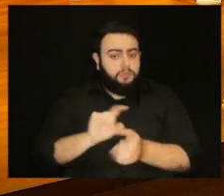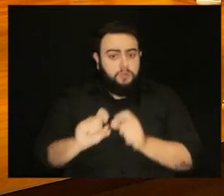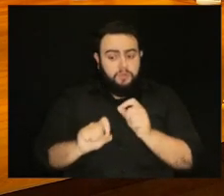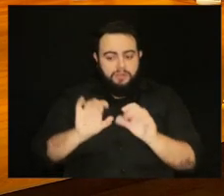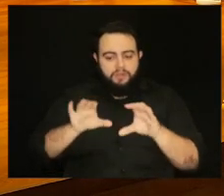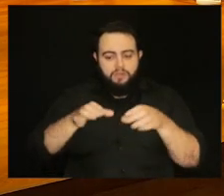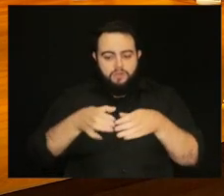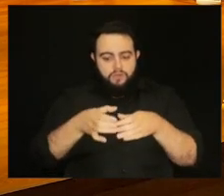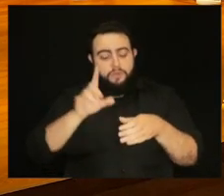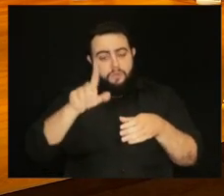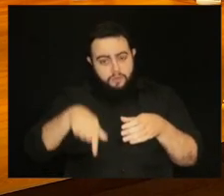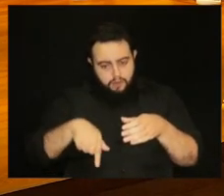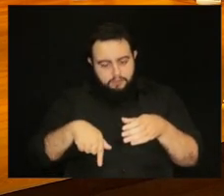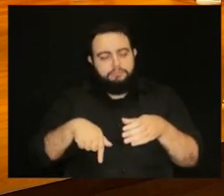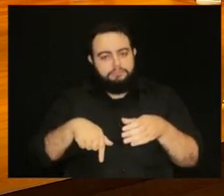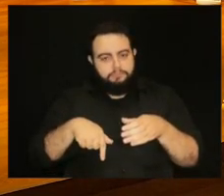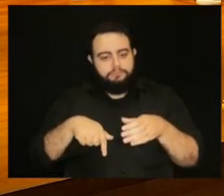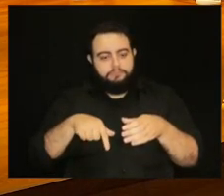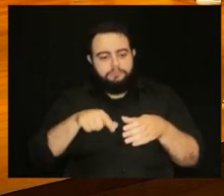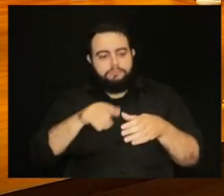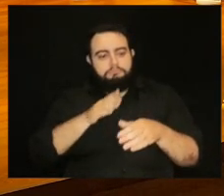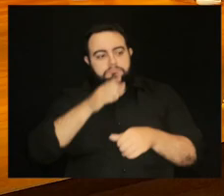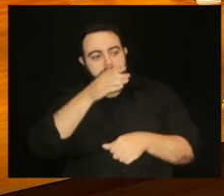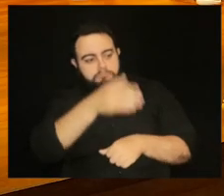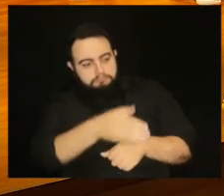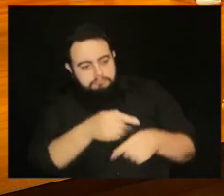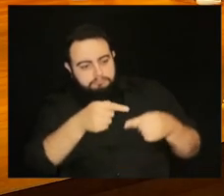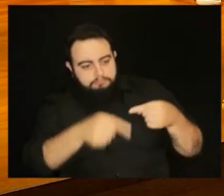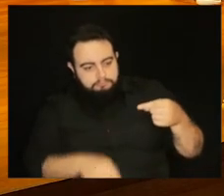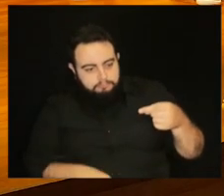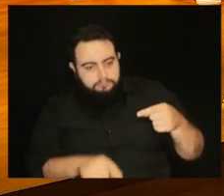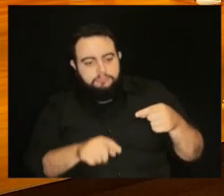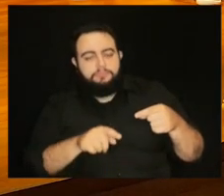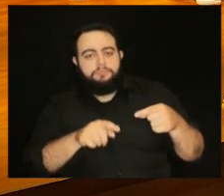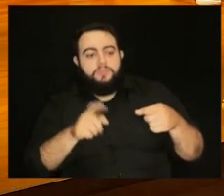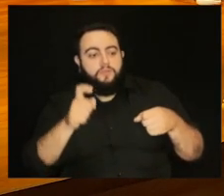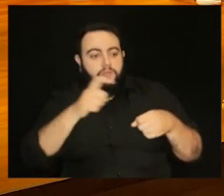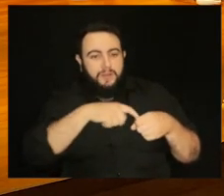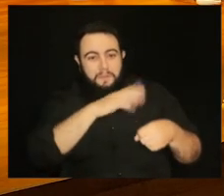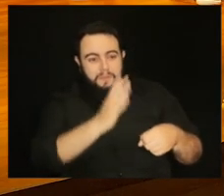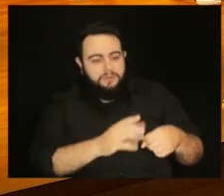de Regional e quando eles voltam pro Brasil eles voltam completamente transformados, com a